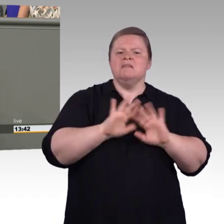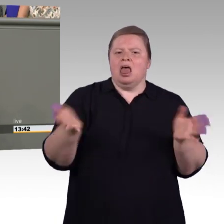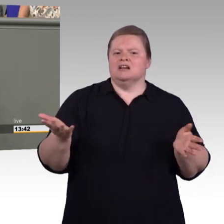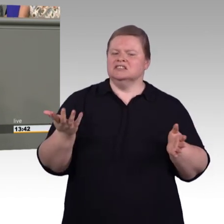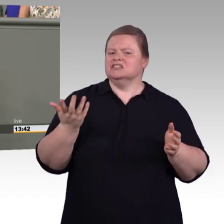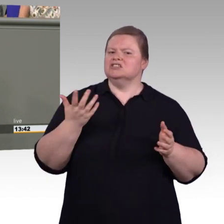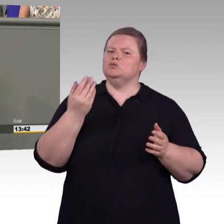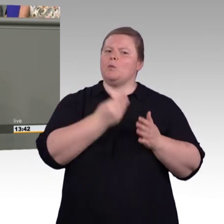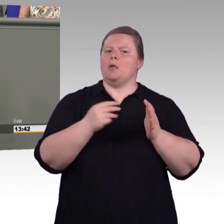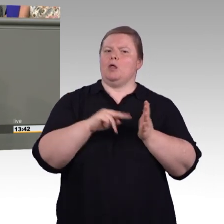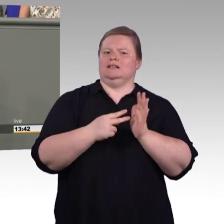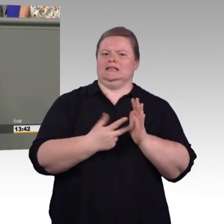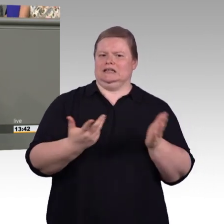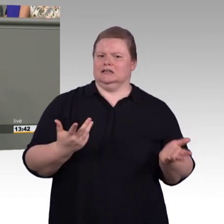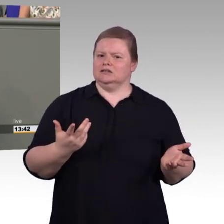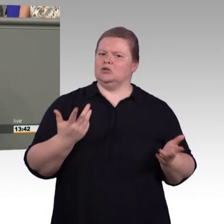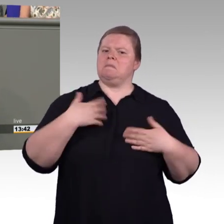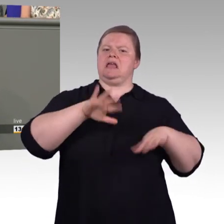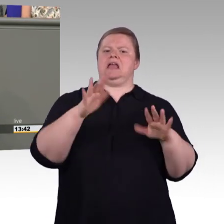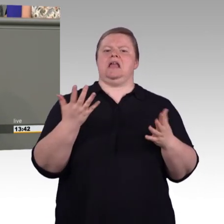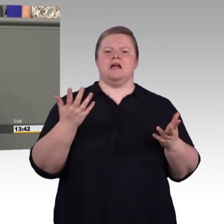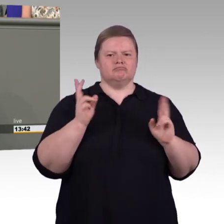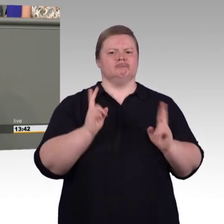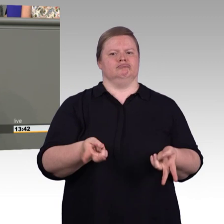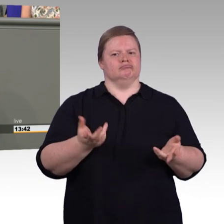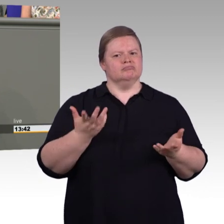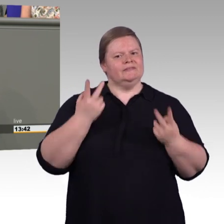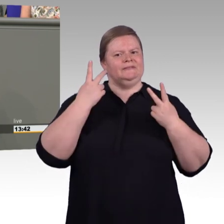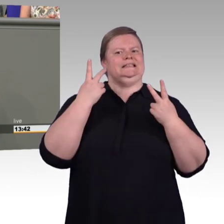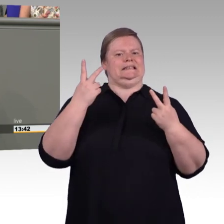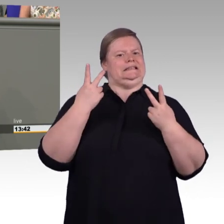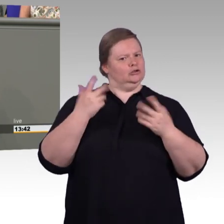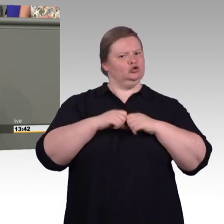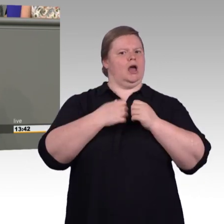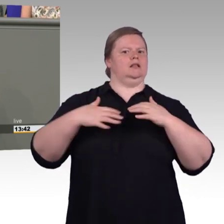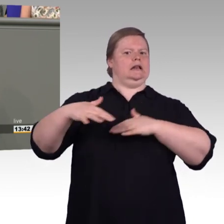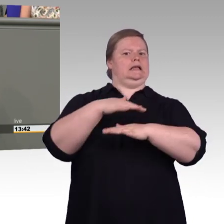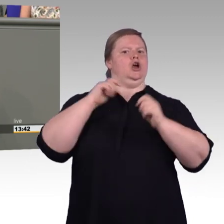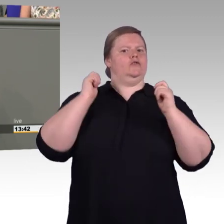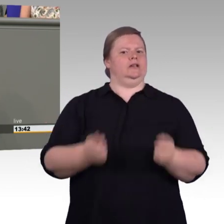das Grundgesetz auch wegen vieler Dinge geändert. Insbesondere auch mit einer Sprache,